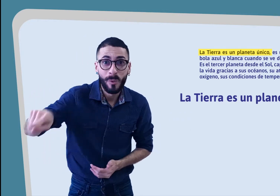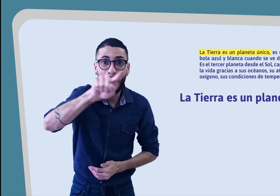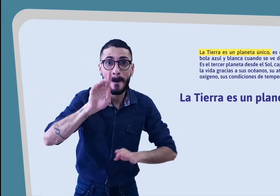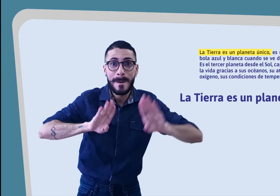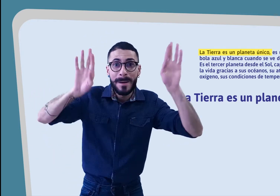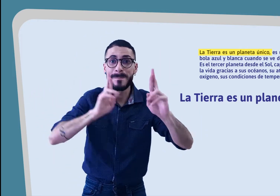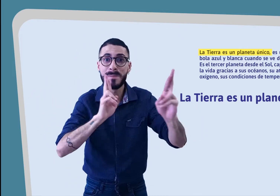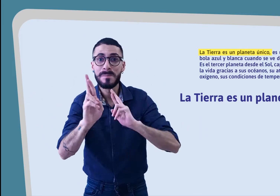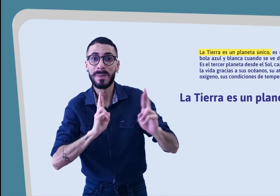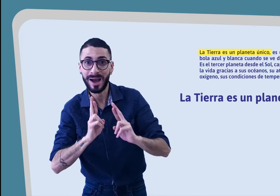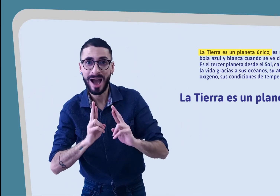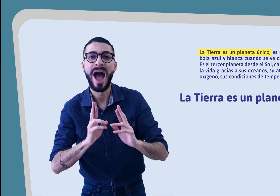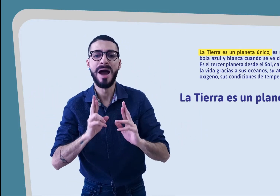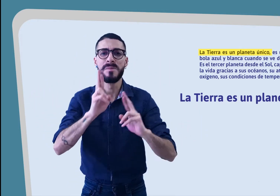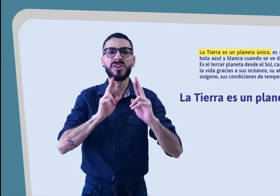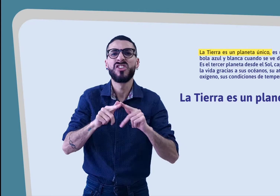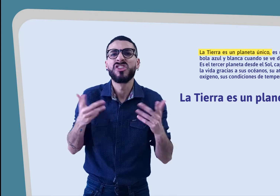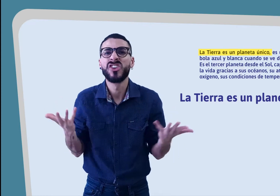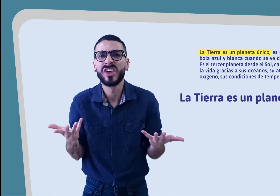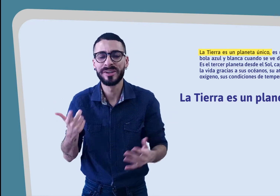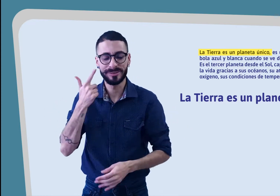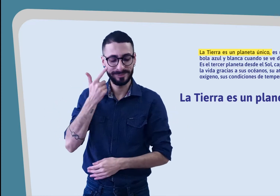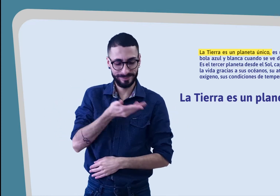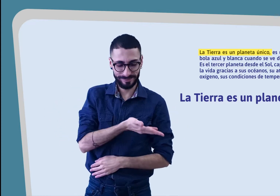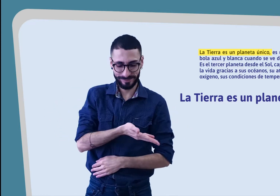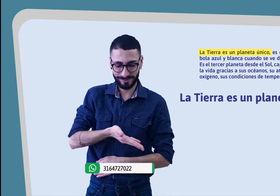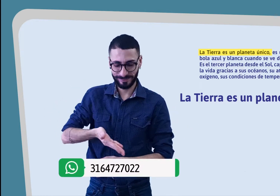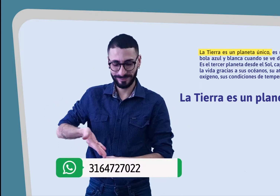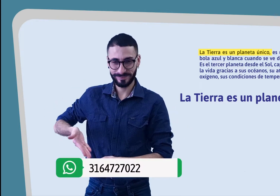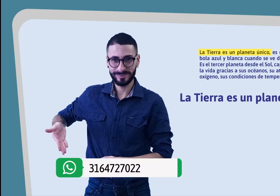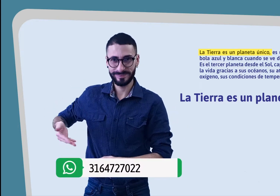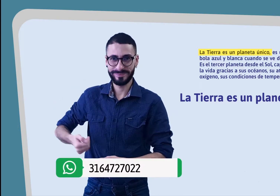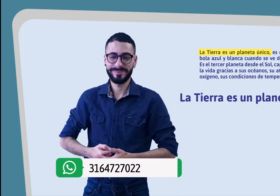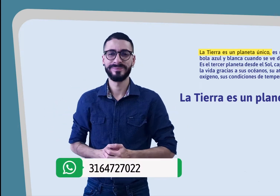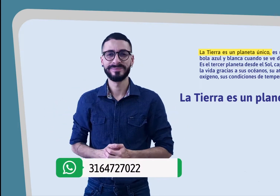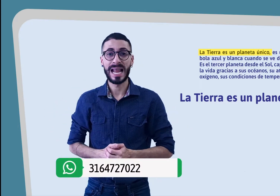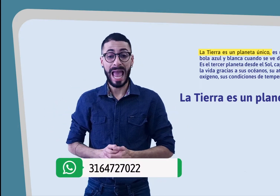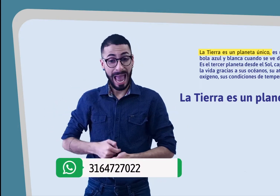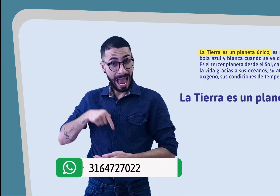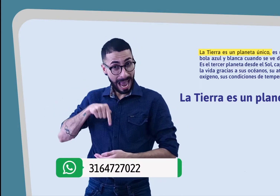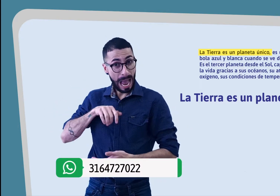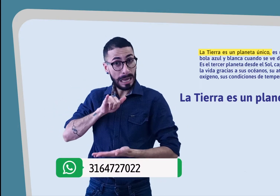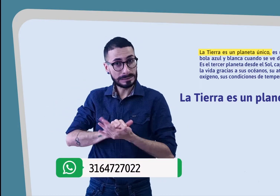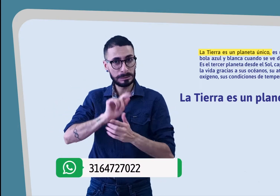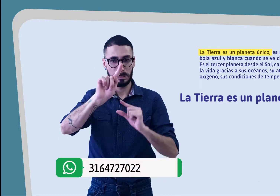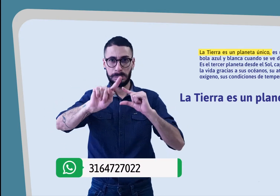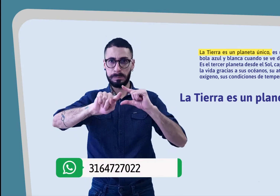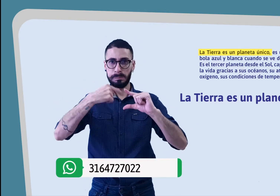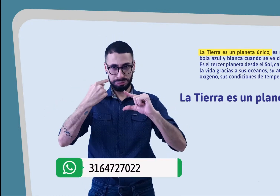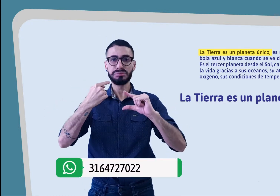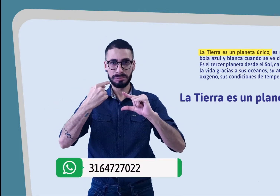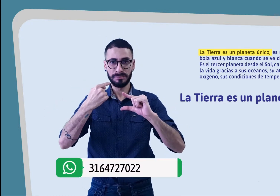Ustedes pueden participar enviando sus respuestas al siguiente número de WhatsApp: 3164727022